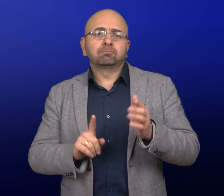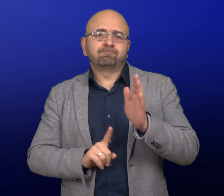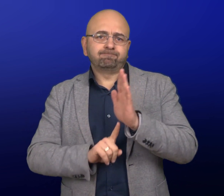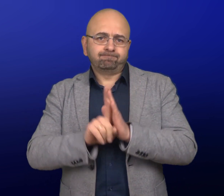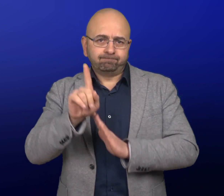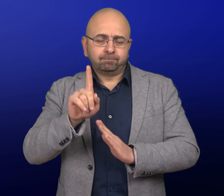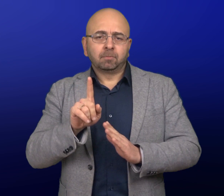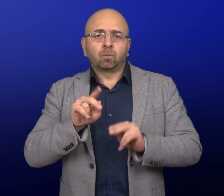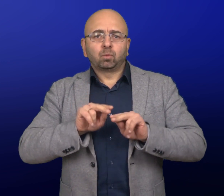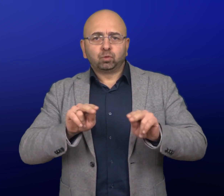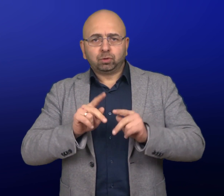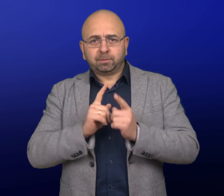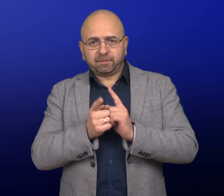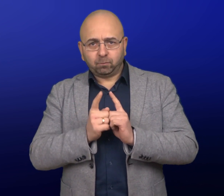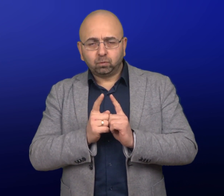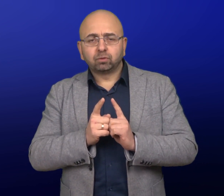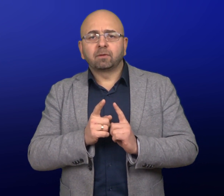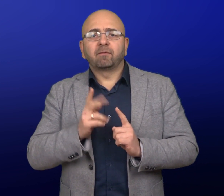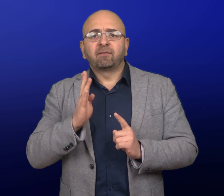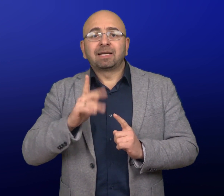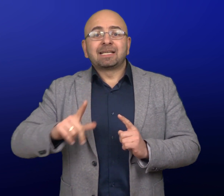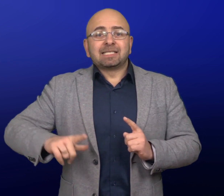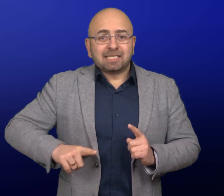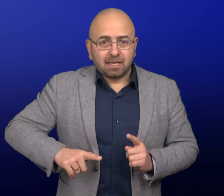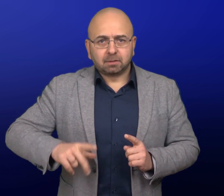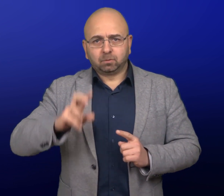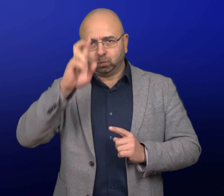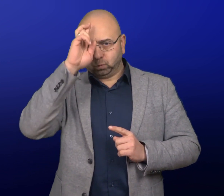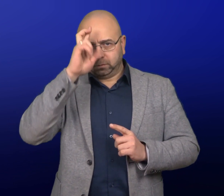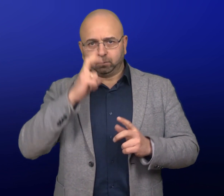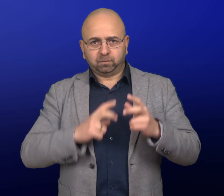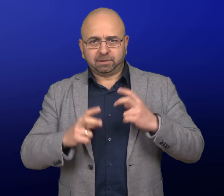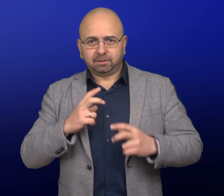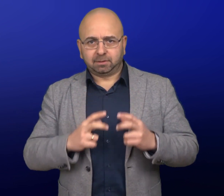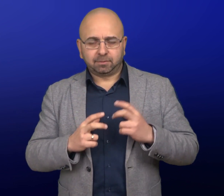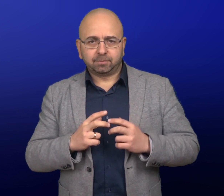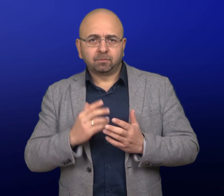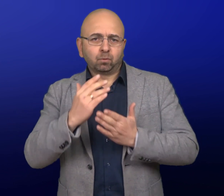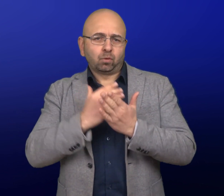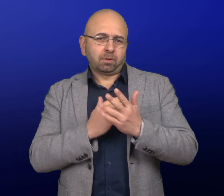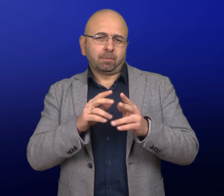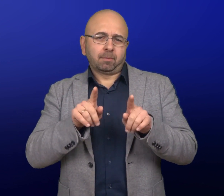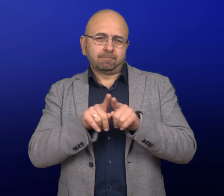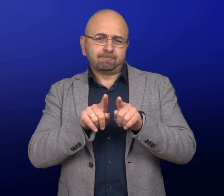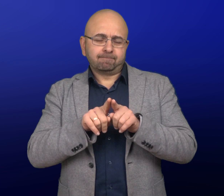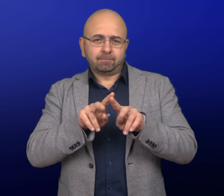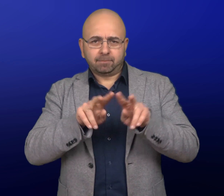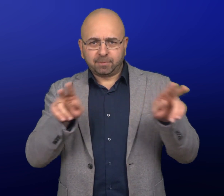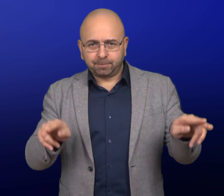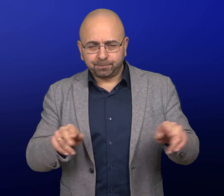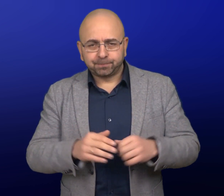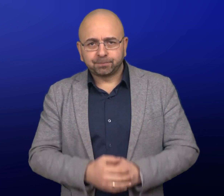а с недавнего времени также – в Казанском государственном университете. Программы там схожие.